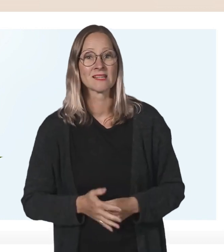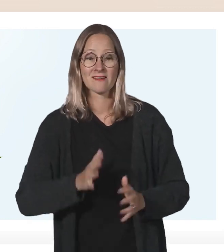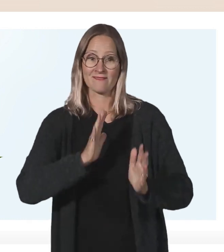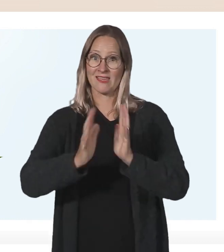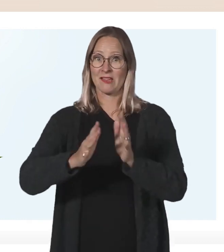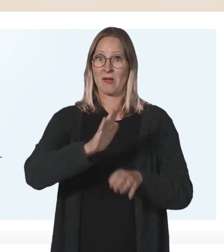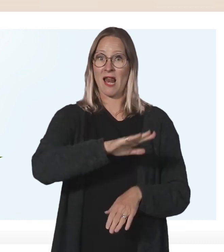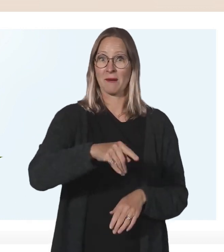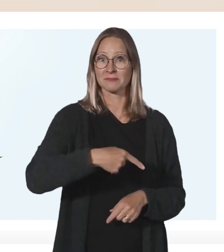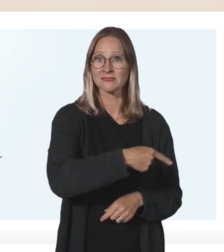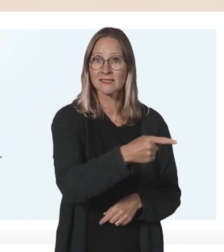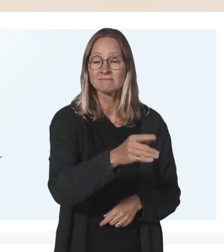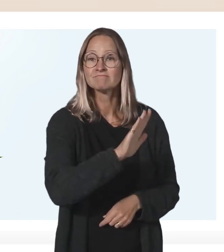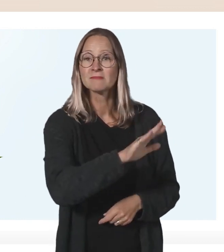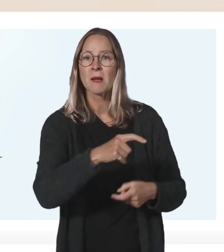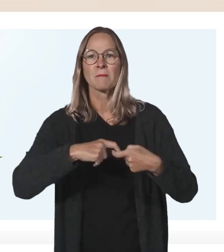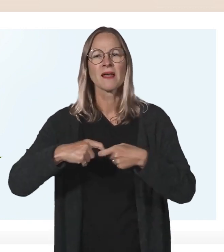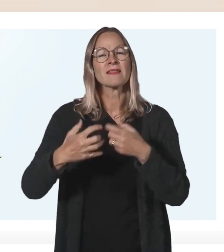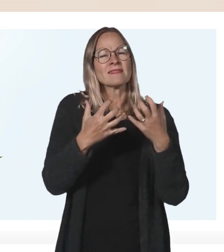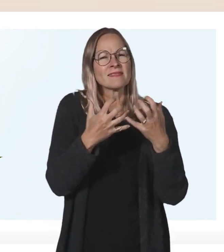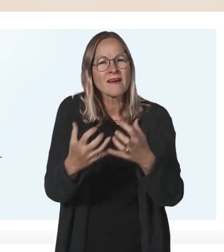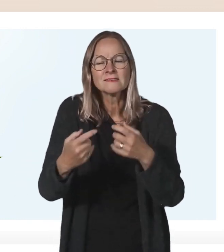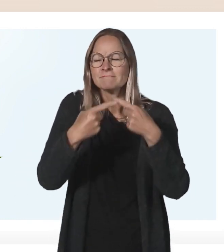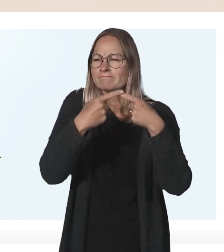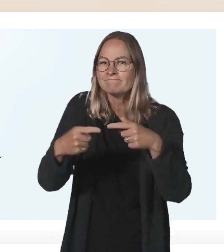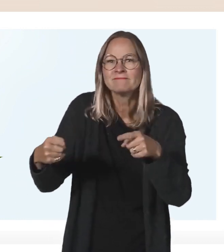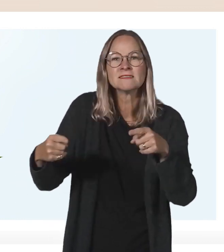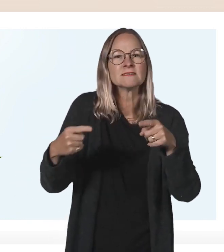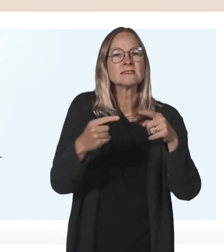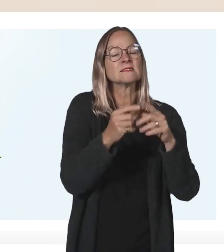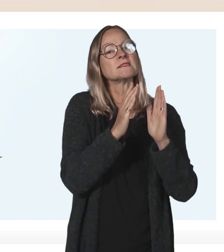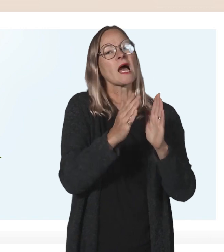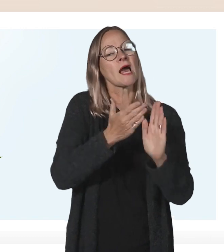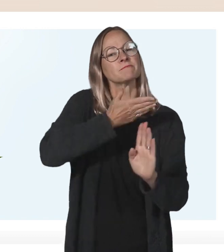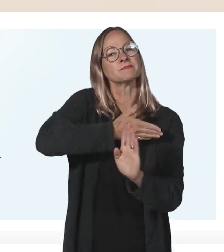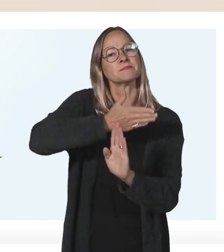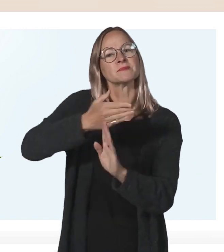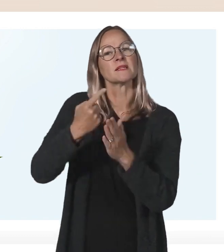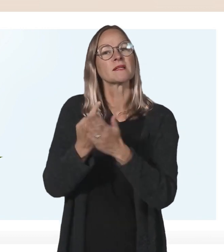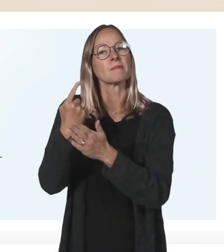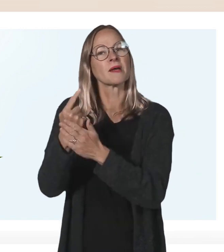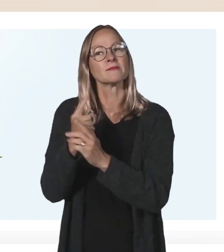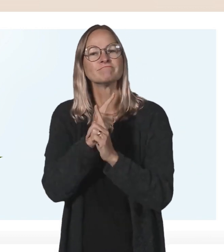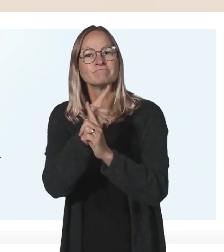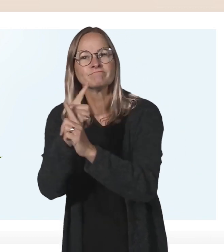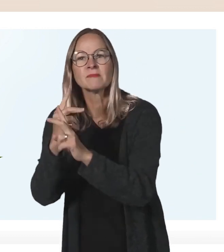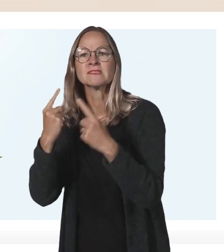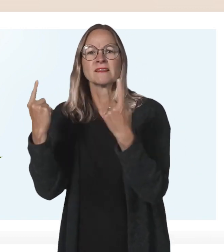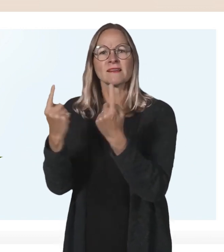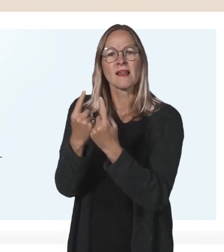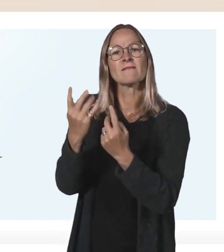Viittovat lapset ja heidän perheensä tarvitsevat lisää - erilaisia säännöllisiä tapahtumia ja tilanteita, -